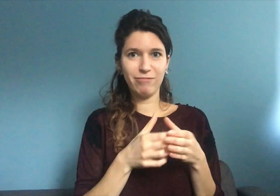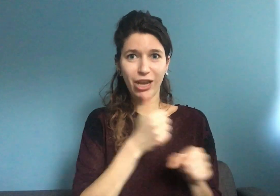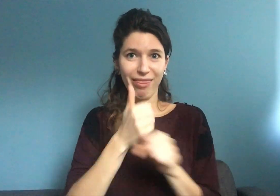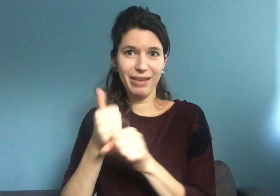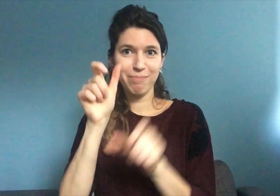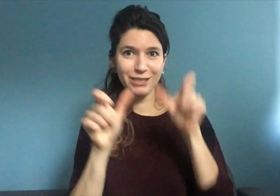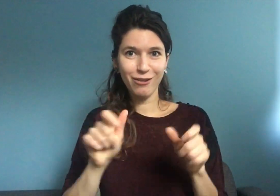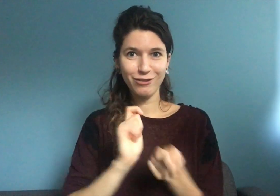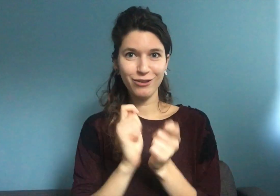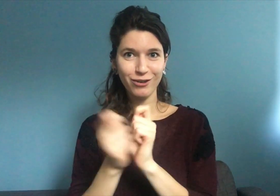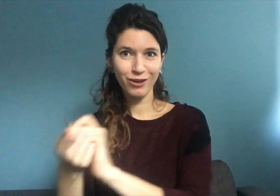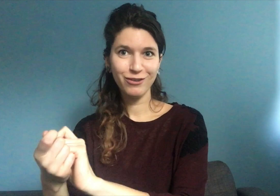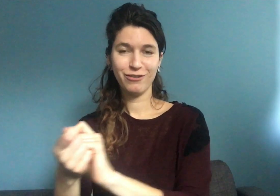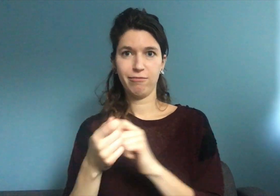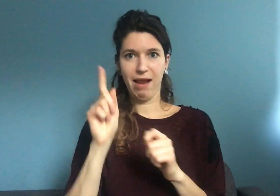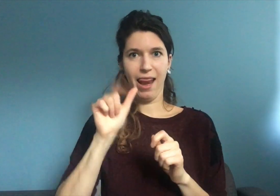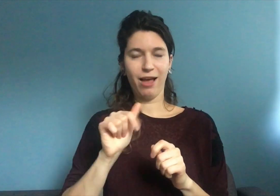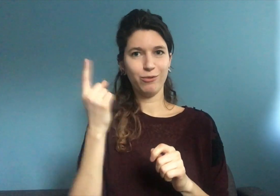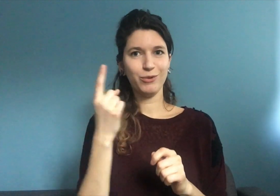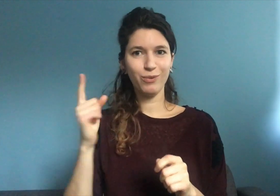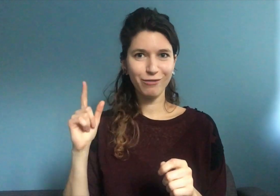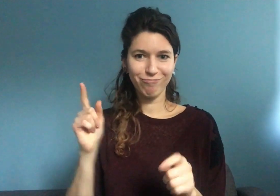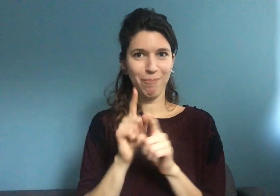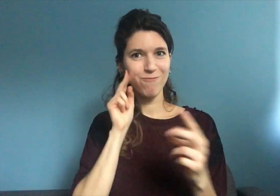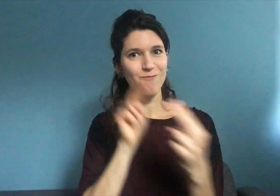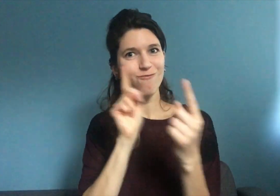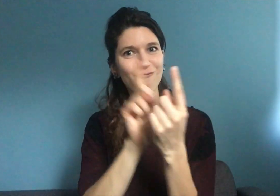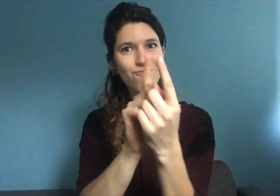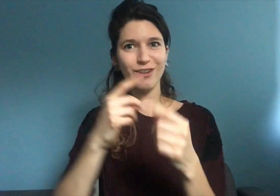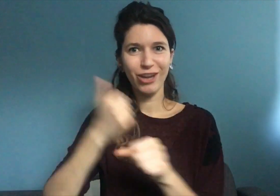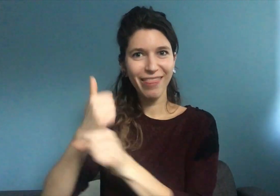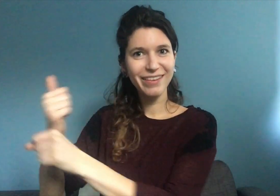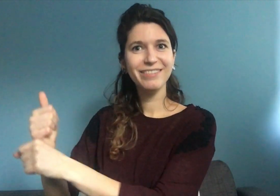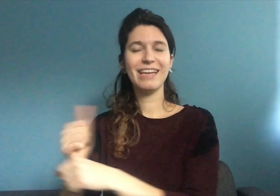L'équipe change chaque année, mais nous nous nous retrouvons chaque année